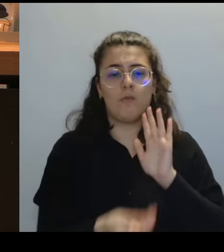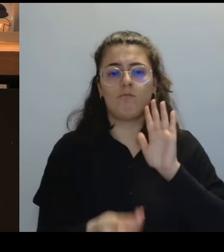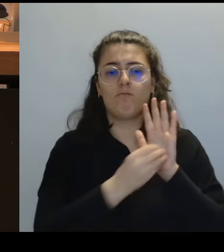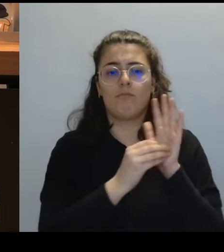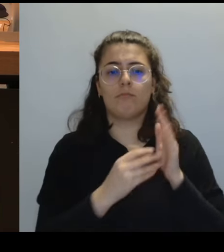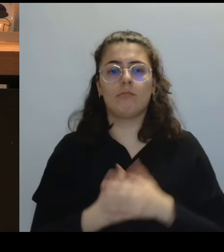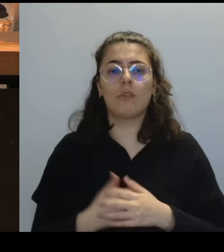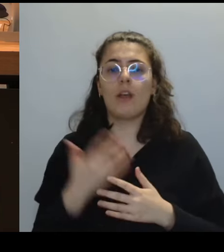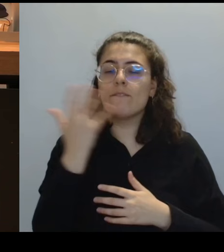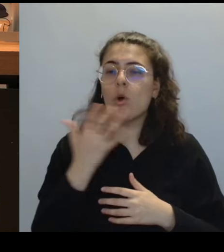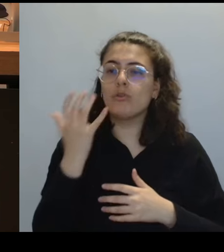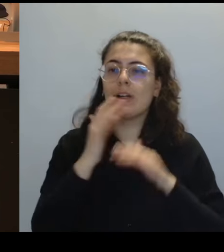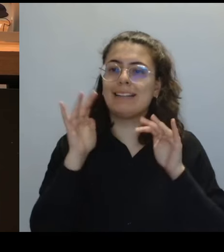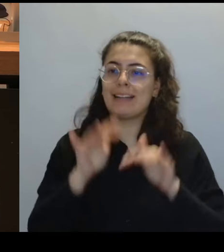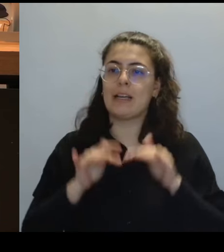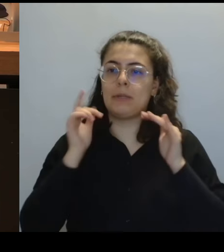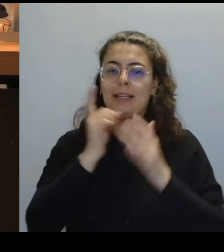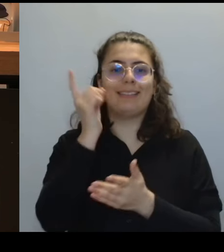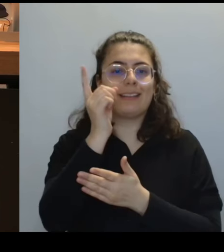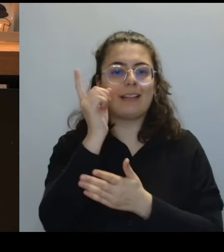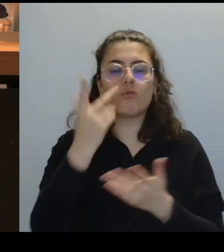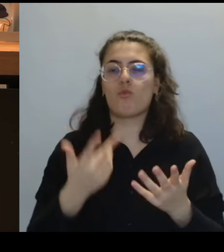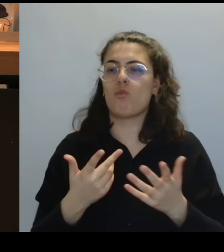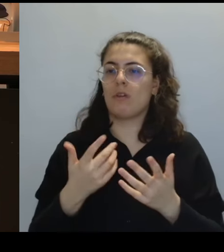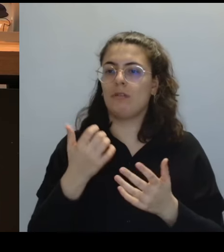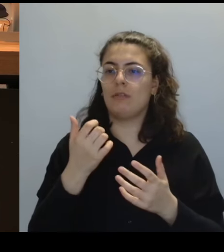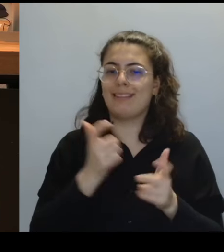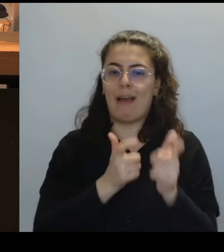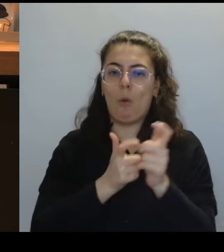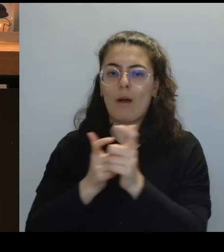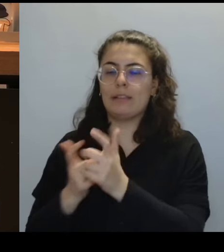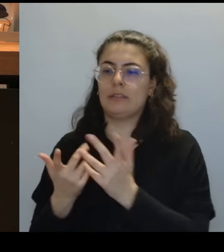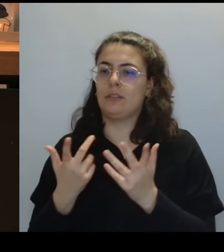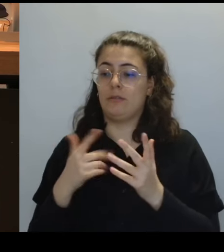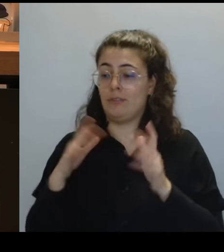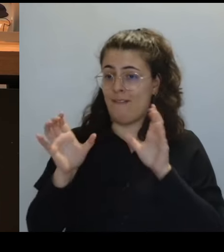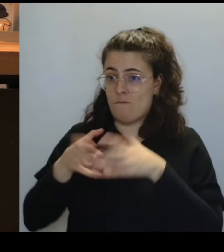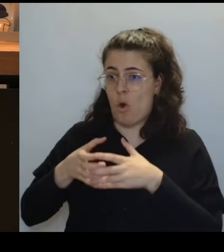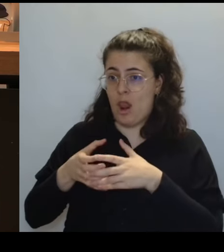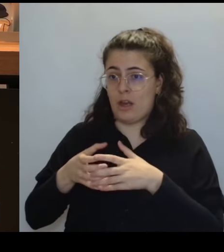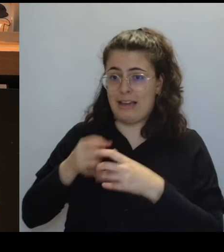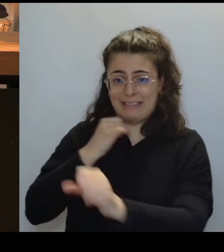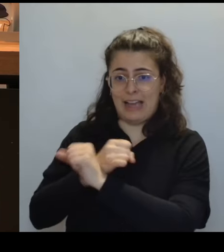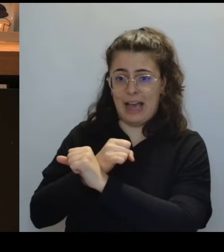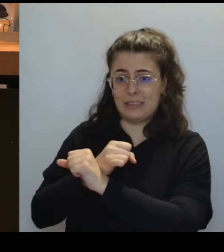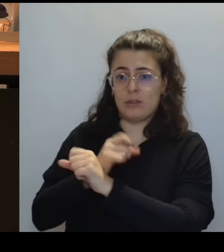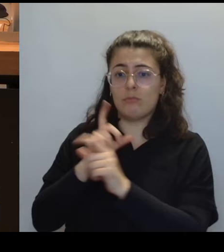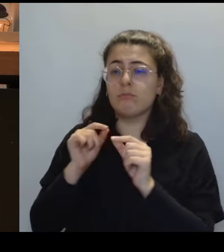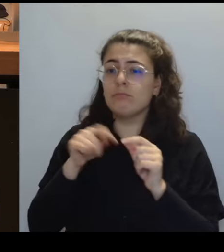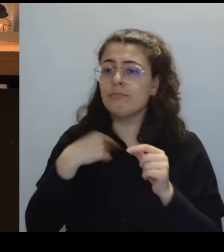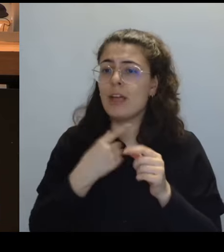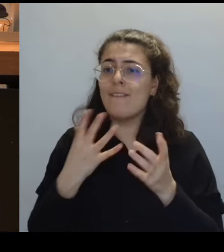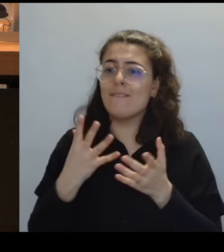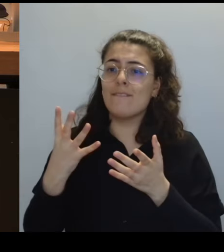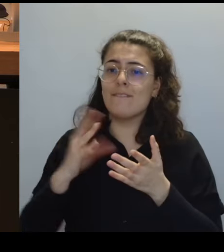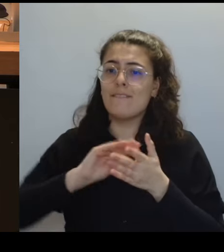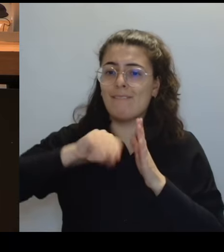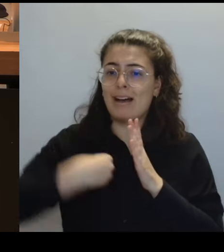ihr Volk in Geiselhaft nehmen, dann ist es unsere verfassungsrechtliche Pflicht, Menschen Schutz und Sicherheit zu bieten.